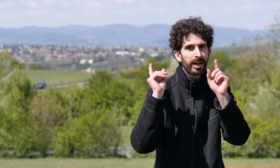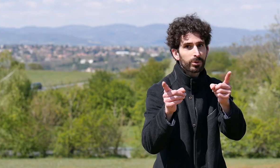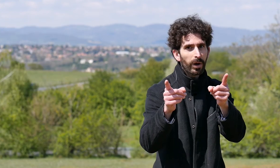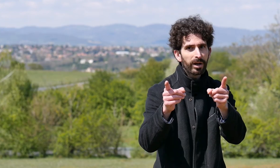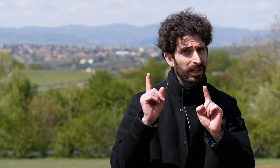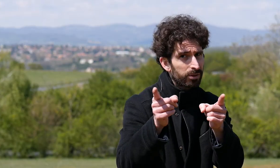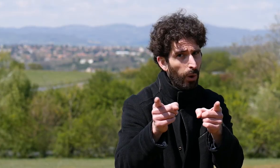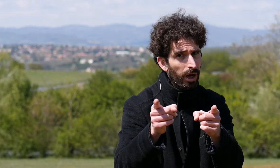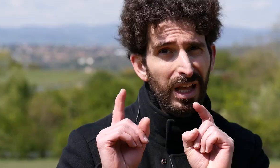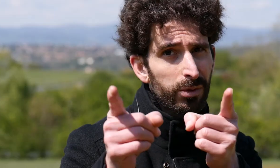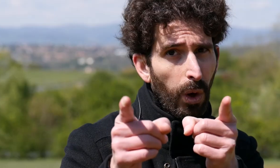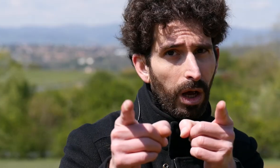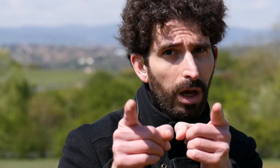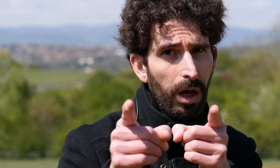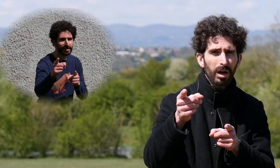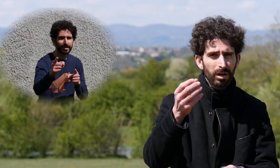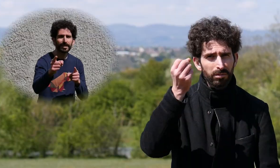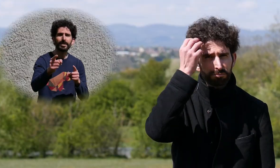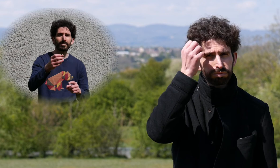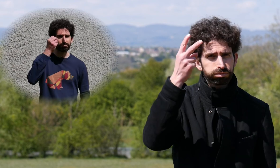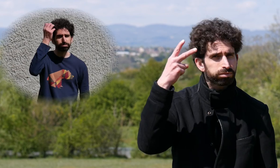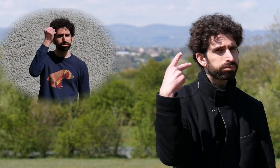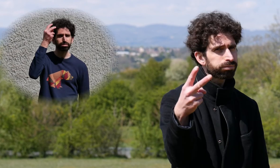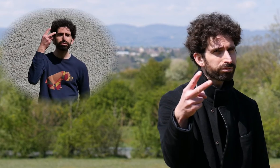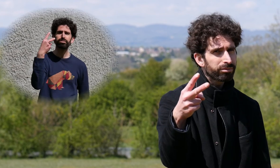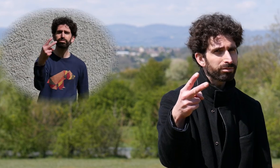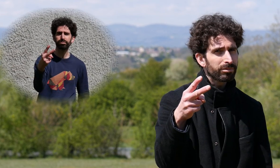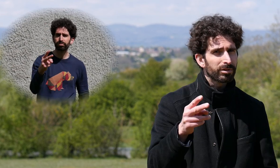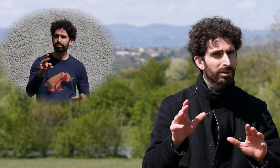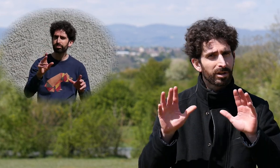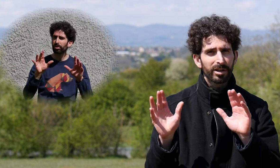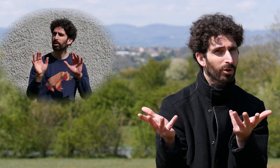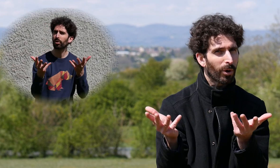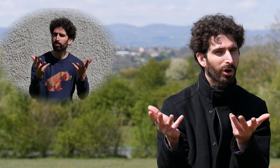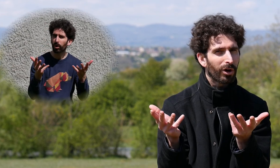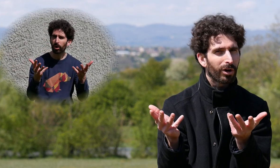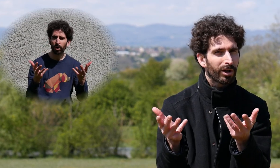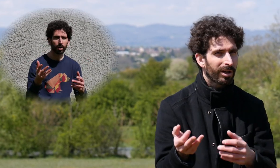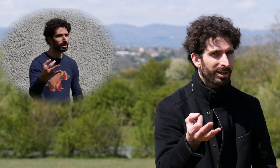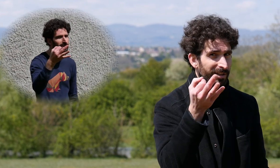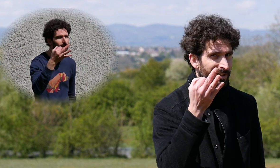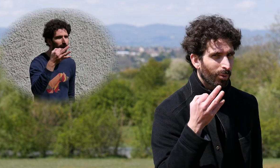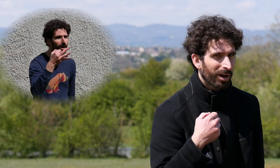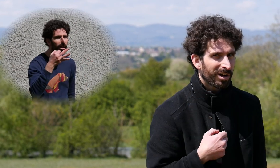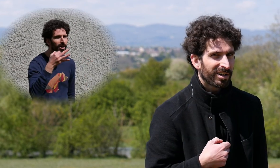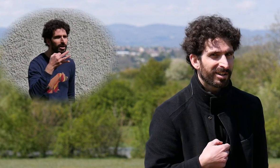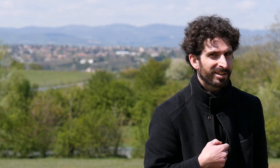Et toi ? * Ta parole intérieure, * Ta parole intérieure, * elle est comment ? * elle est comment ? *Dis-moi. * Dis-moi.